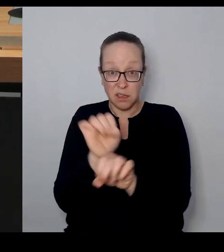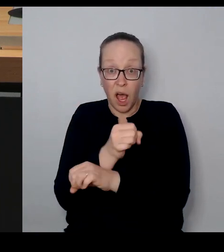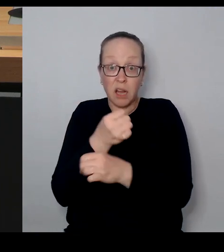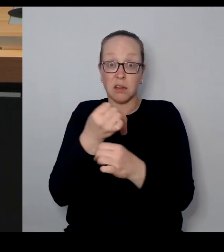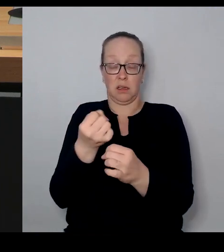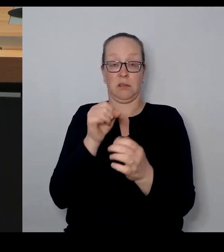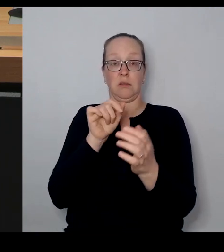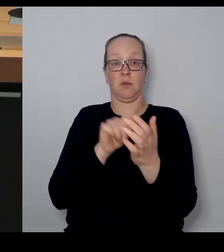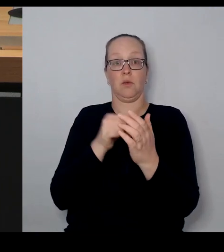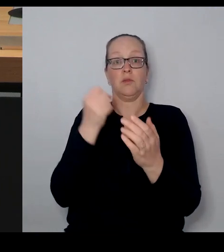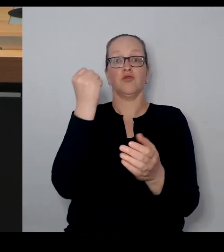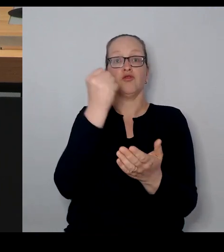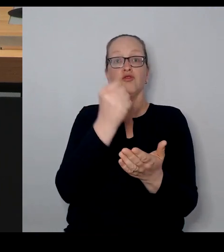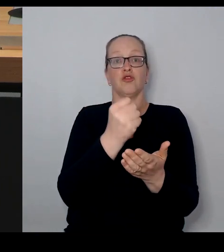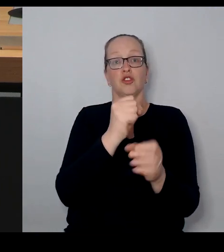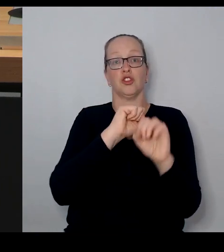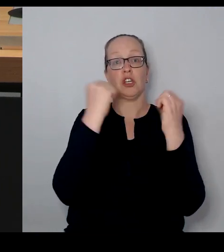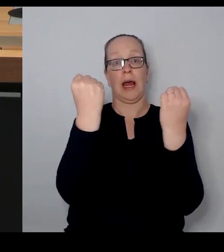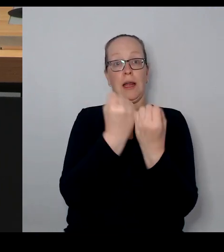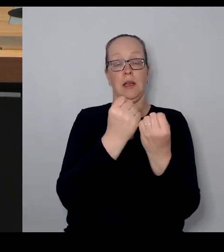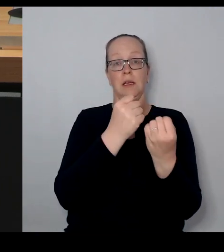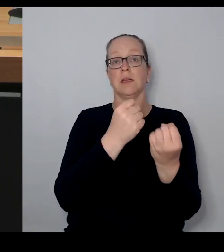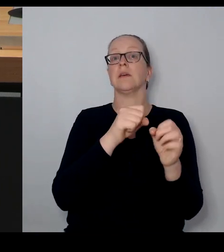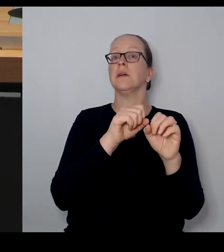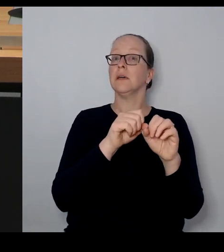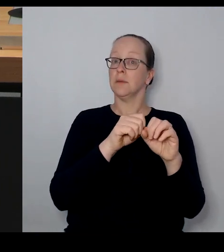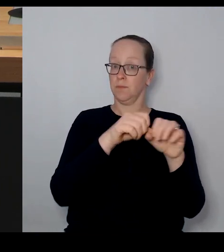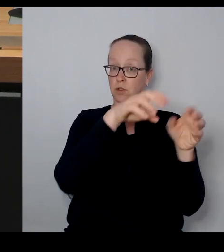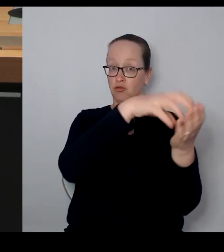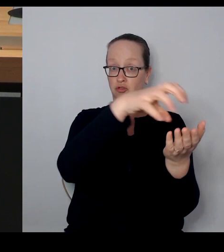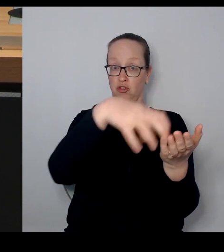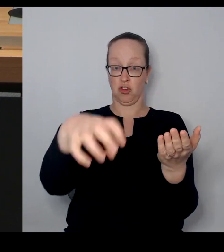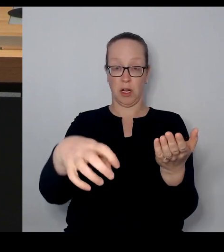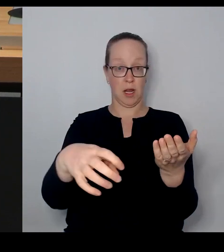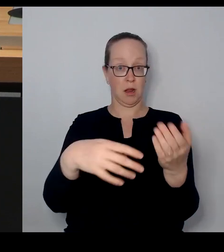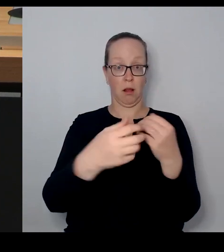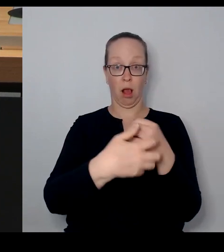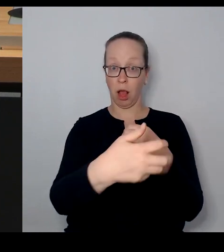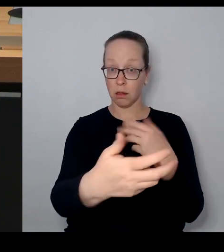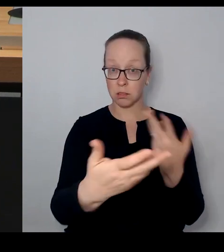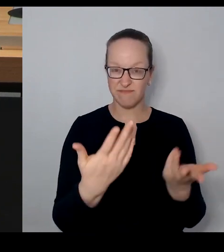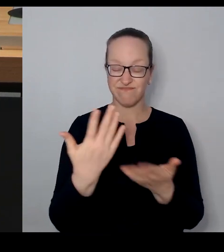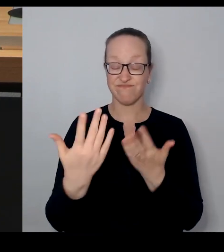Ich möchte mich an dieser Stelle aber auch ausdrücklich bei den Mitarbeitern in Bezirksämtern bedanken, die